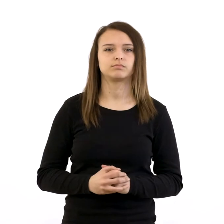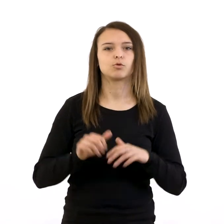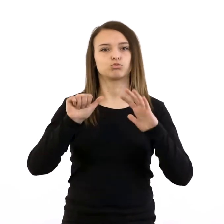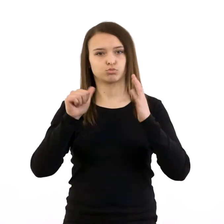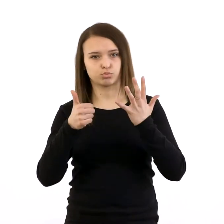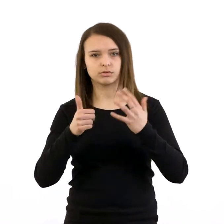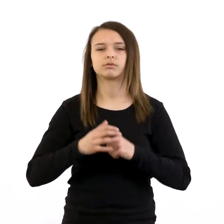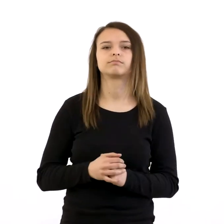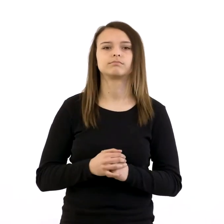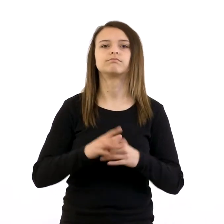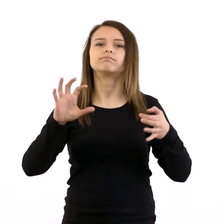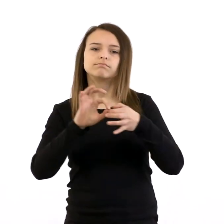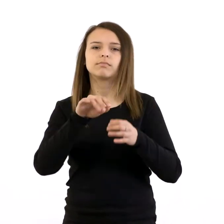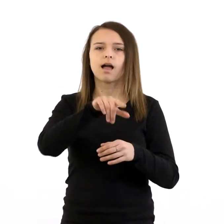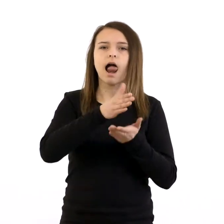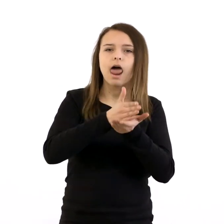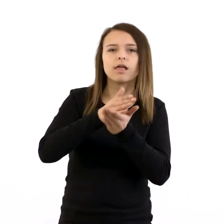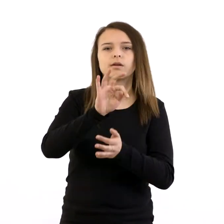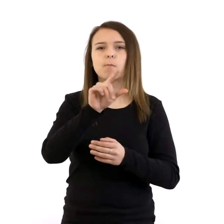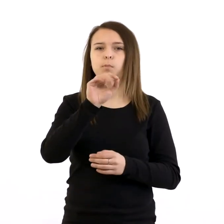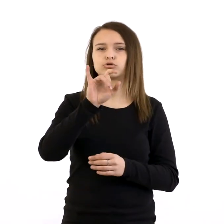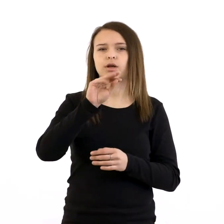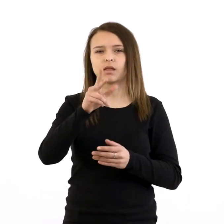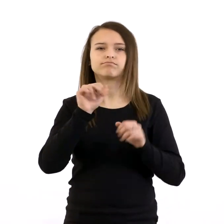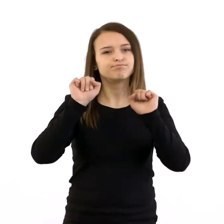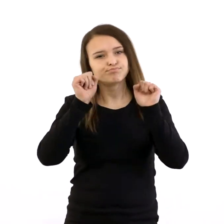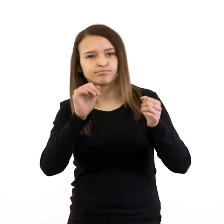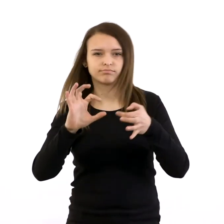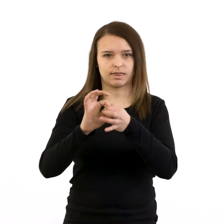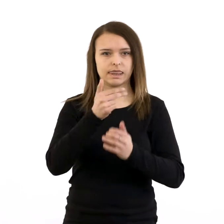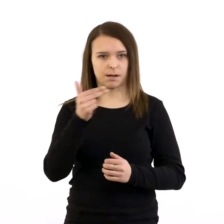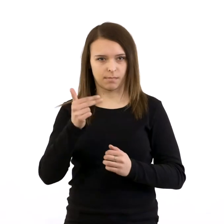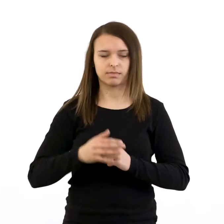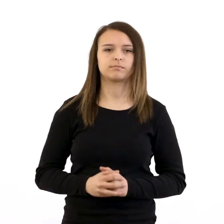związane z działalnością rad pożytku publicznego,